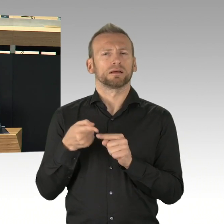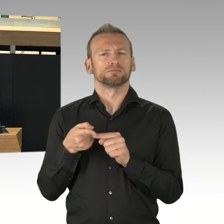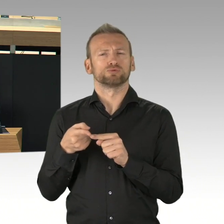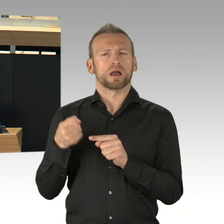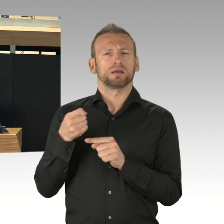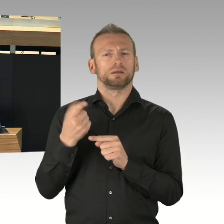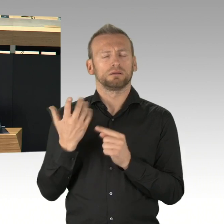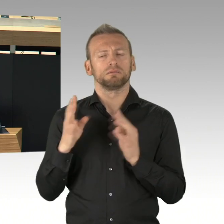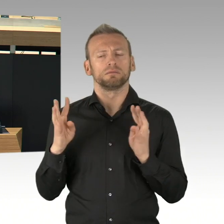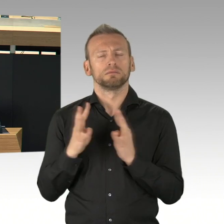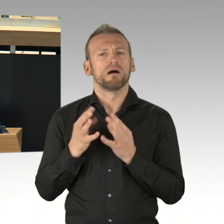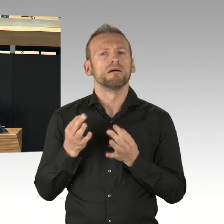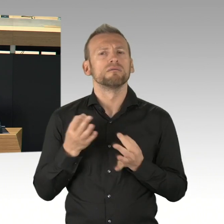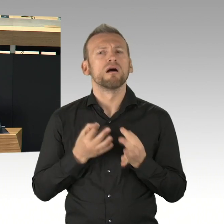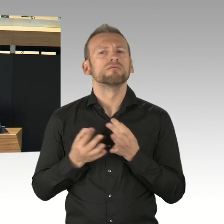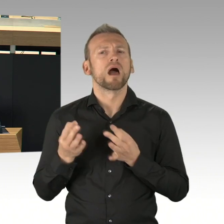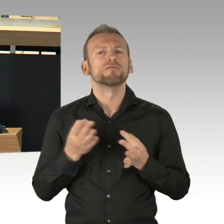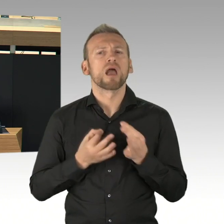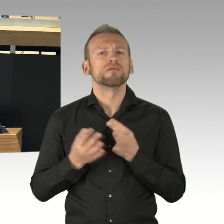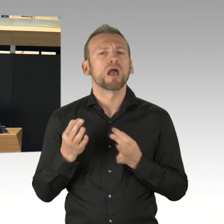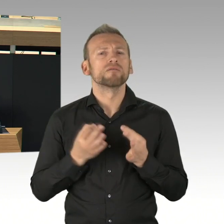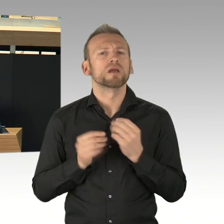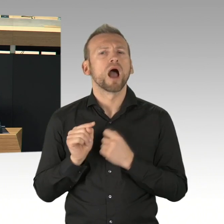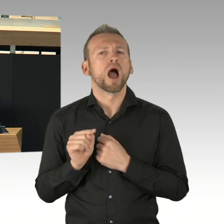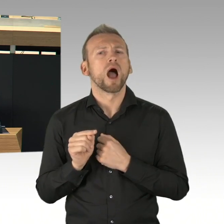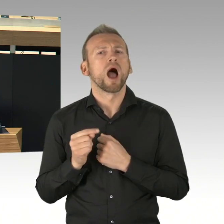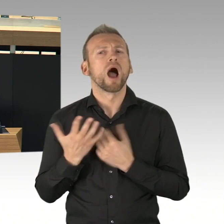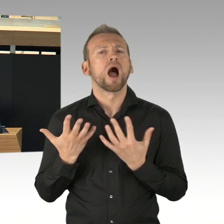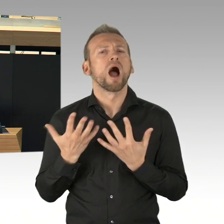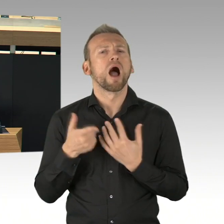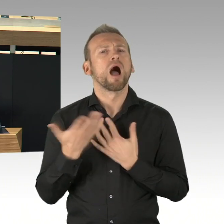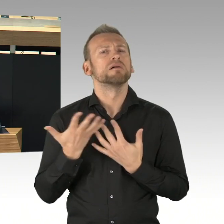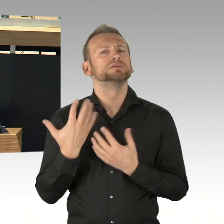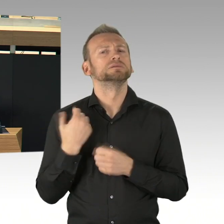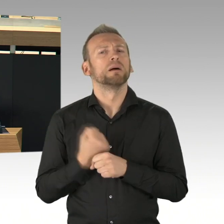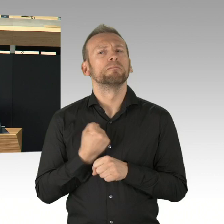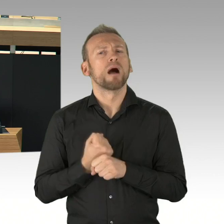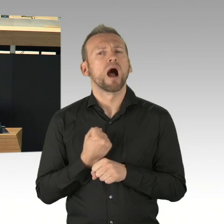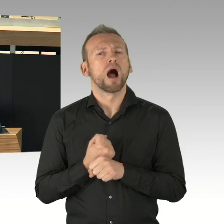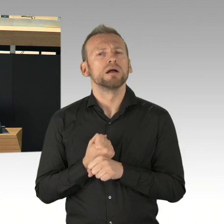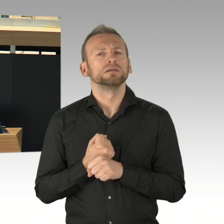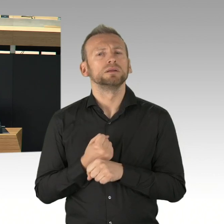Und wenn Frau Schmidberger hier fulminant 15 Minuten darüber redet, was das alles macht und welche Städte das alles super finden,